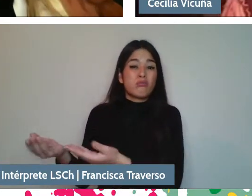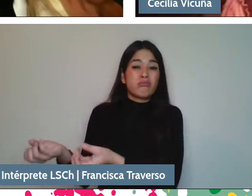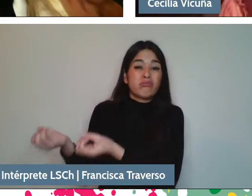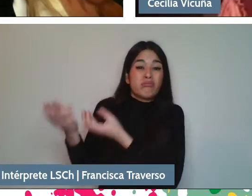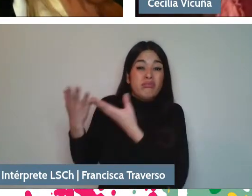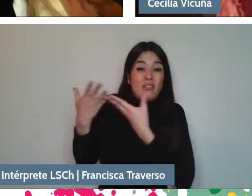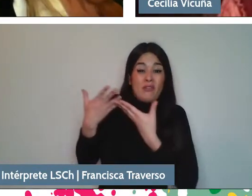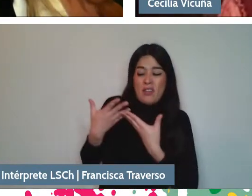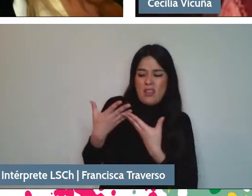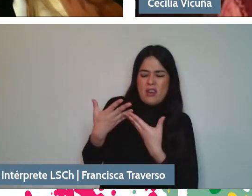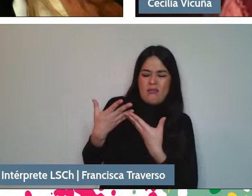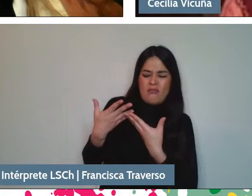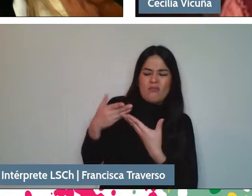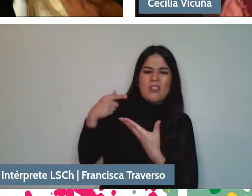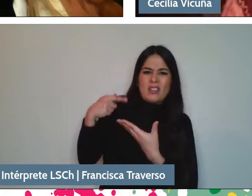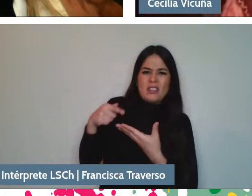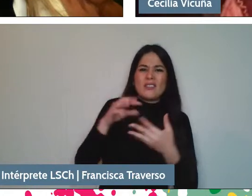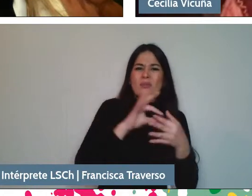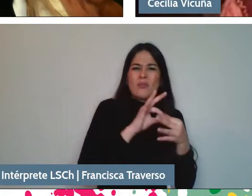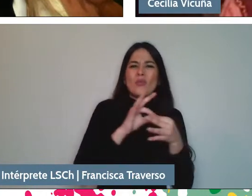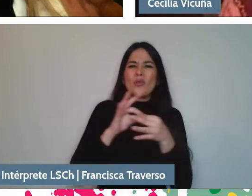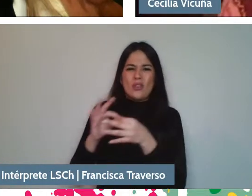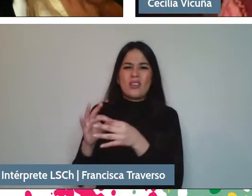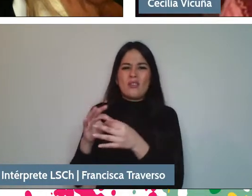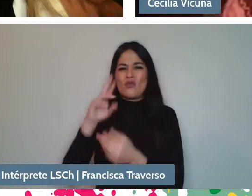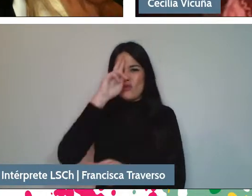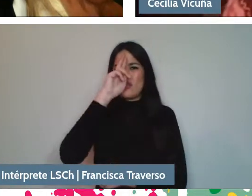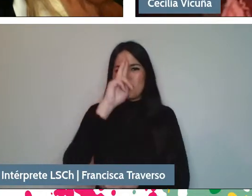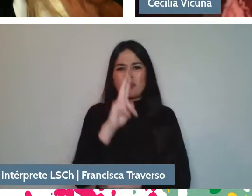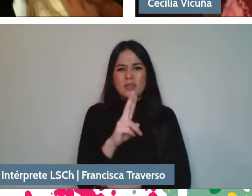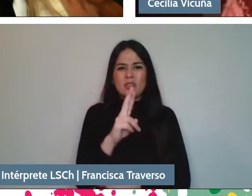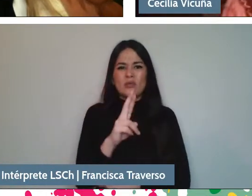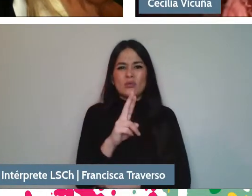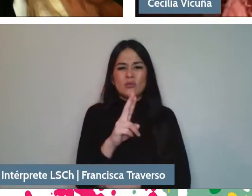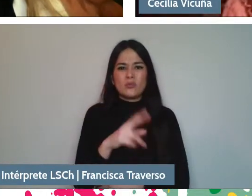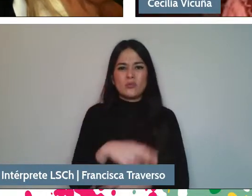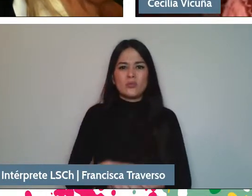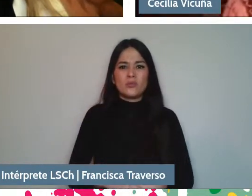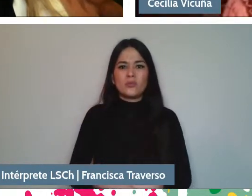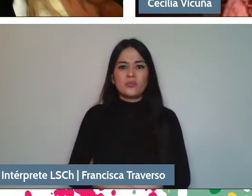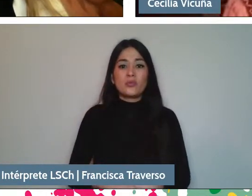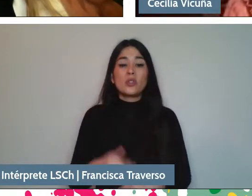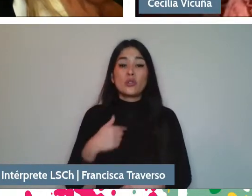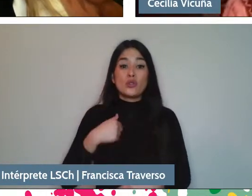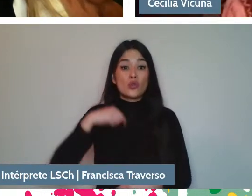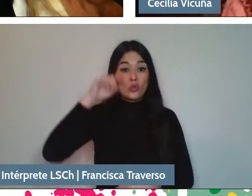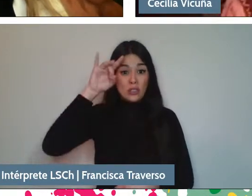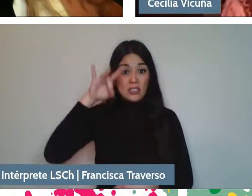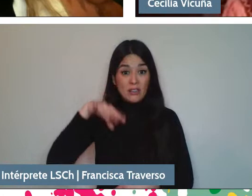es por una razón y uno tiene que respetar esa razón por sobre todas las cosas. Entonces, sabía que no... yo estaba jodida